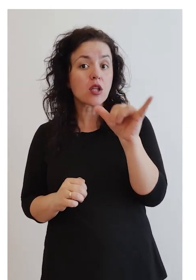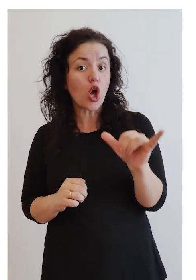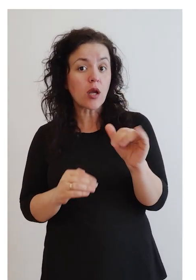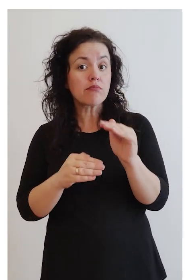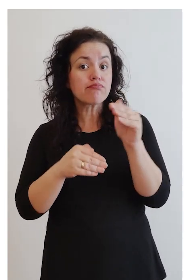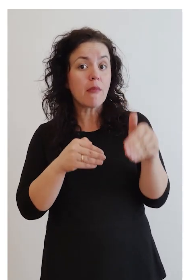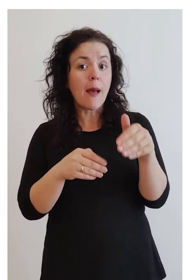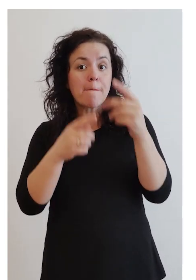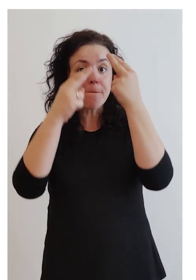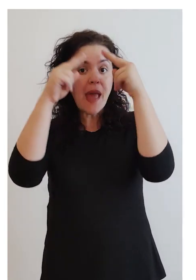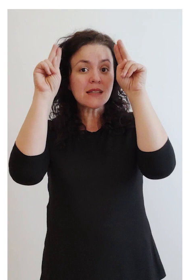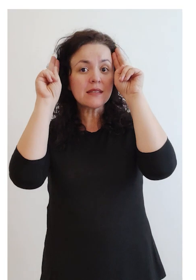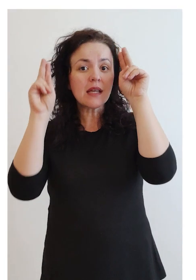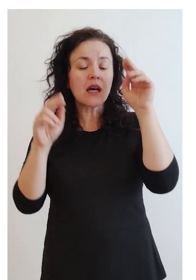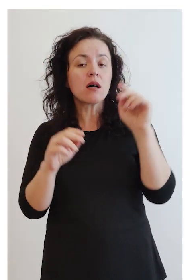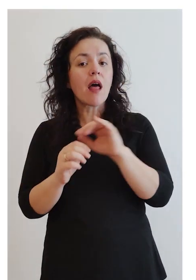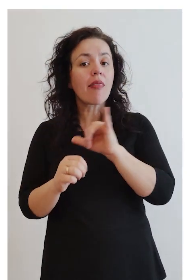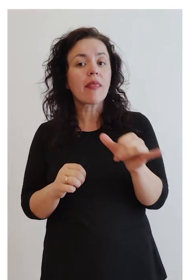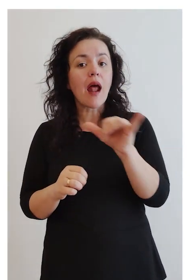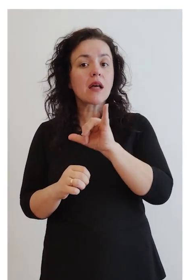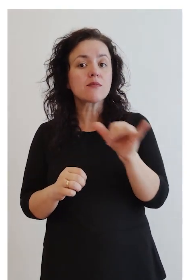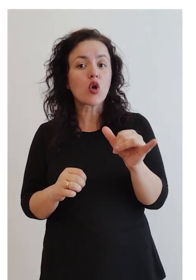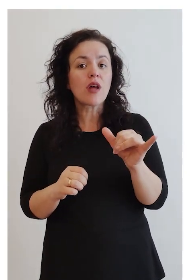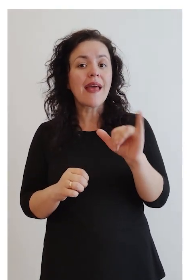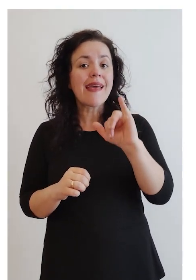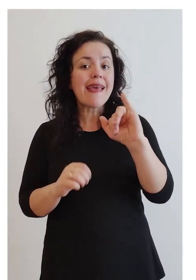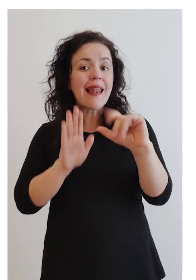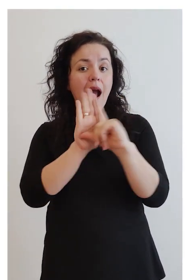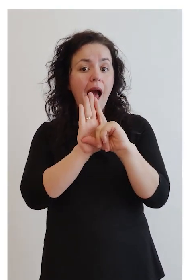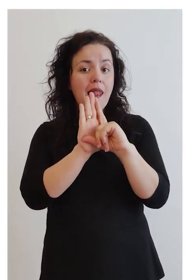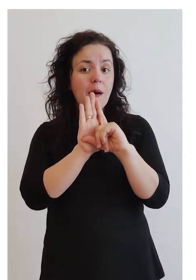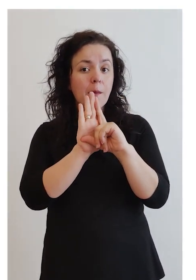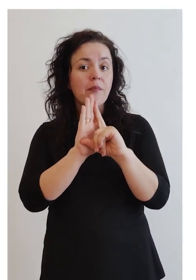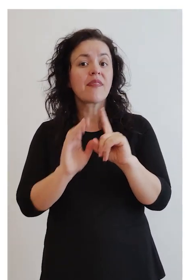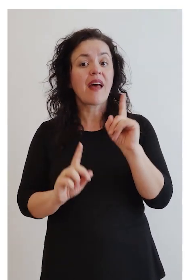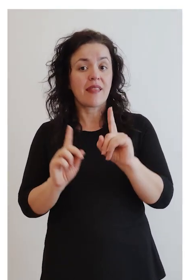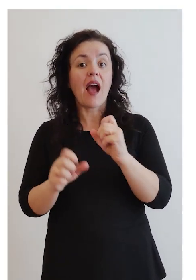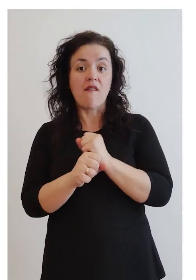Dacă faceți acest lucru, arma va fi confiscată și veți ajunge la închisoare.